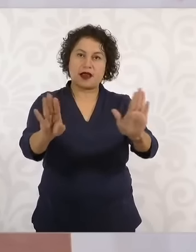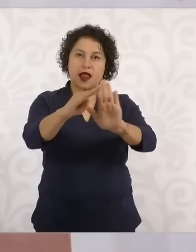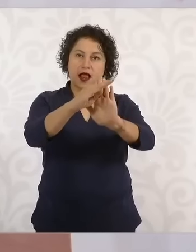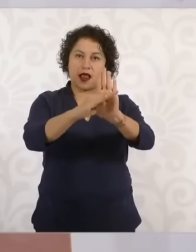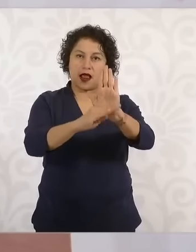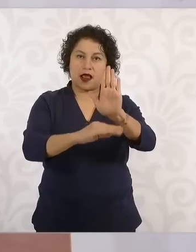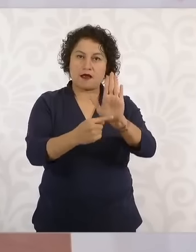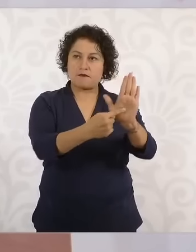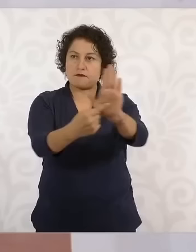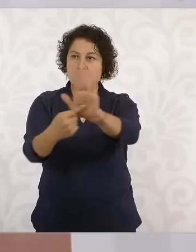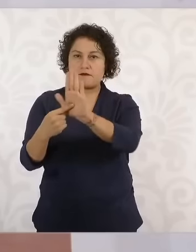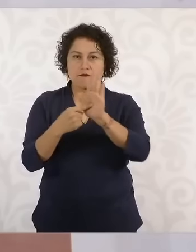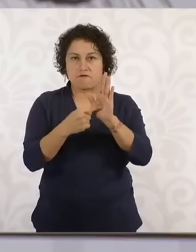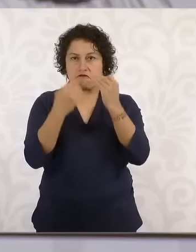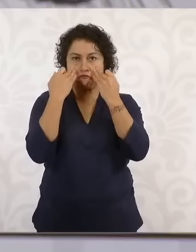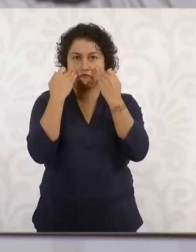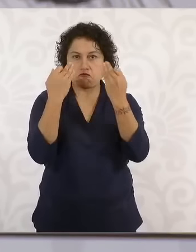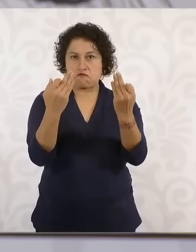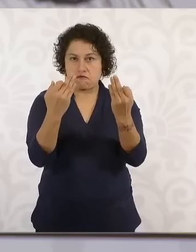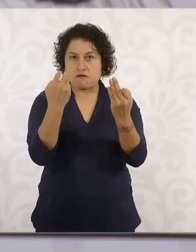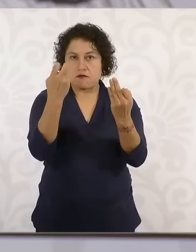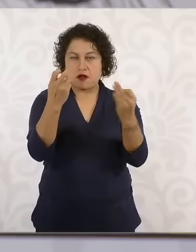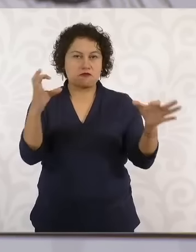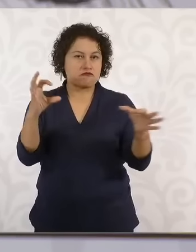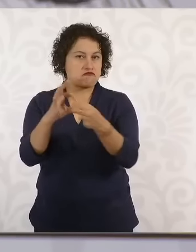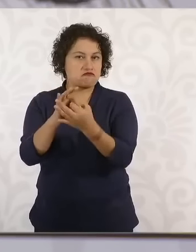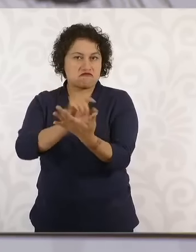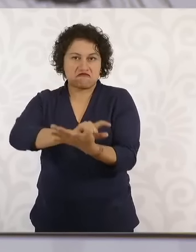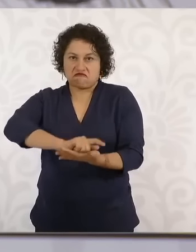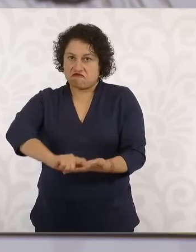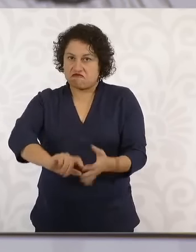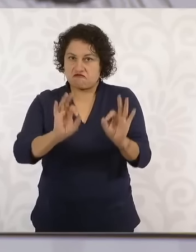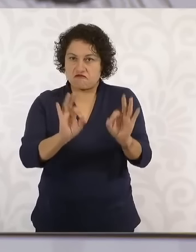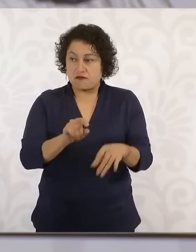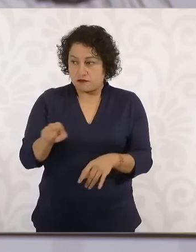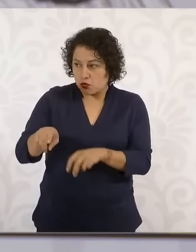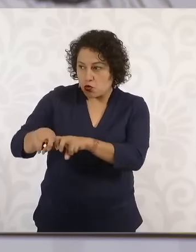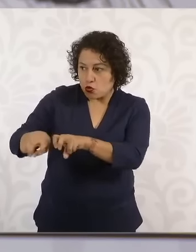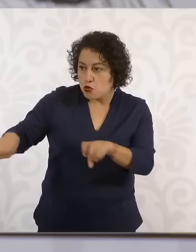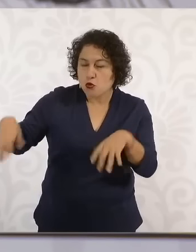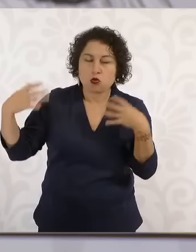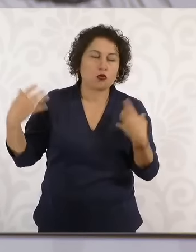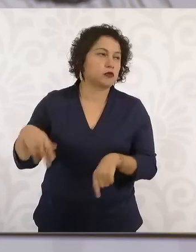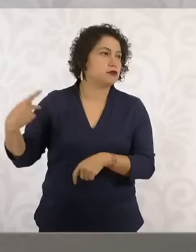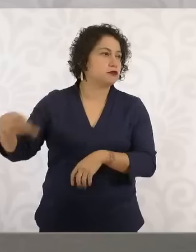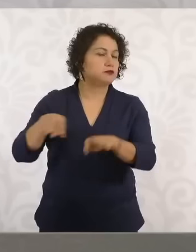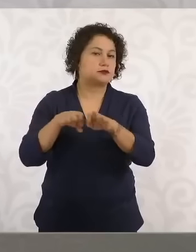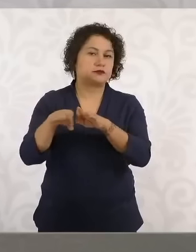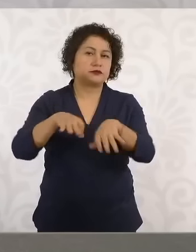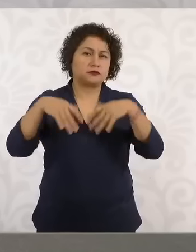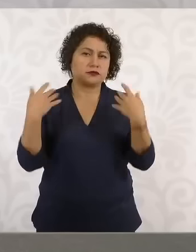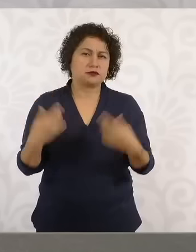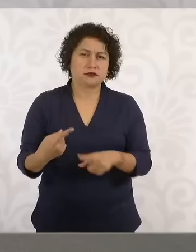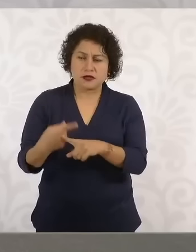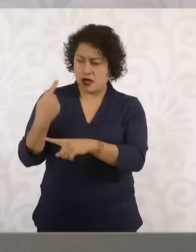ha hecho un gran trabajo. Imagínense del año pasado a este, ¿cuánto recaudamos adicional?